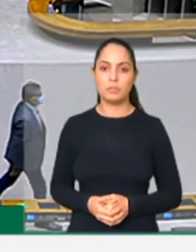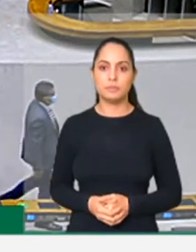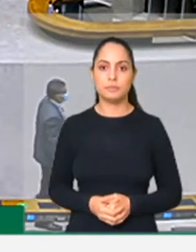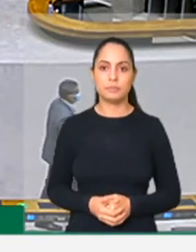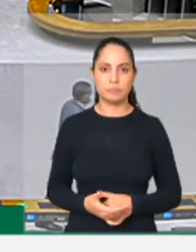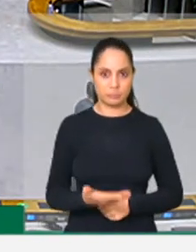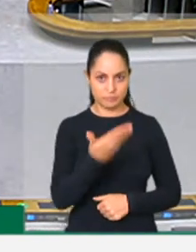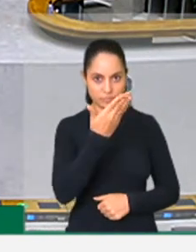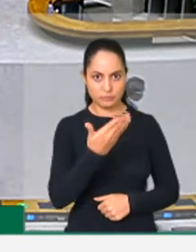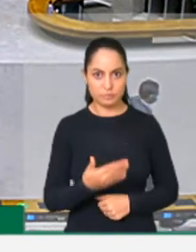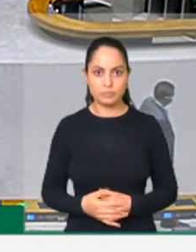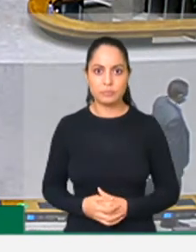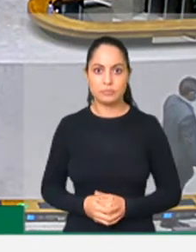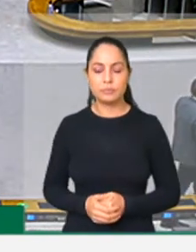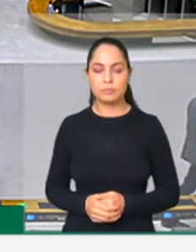AFONSO... DEPUTADO AFONSO.